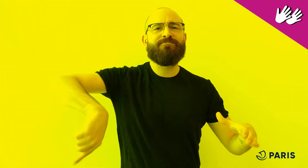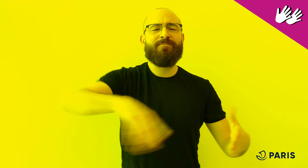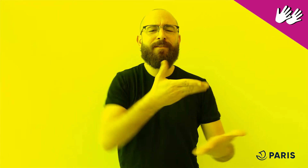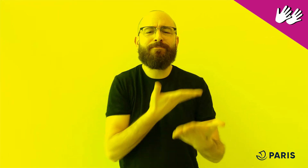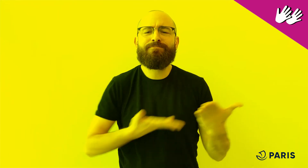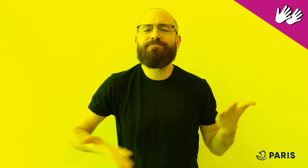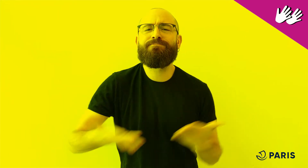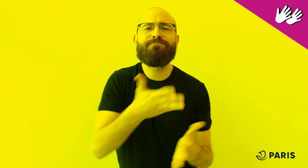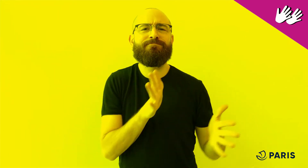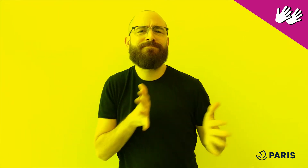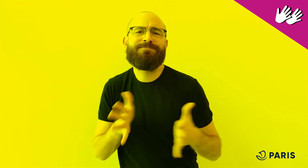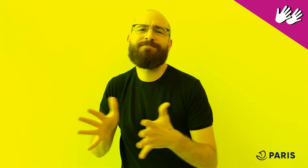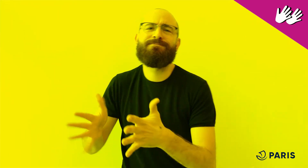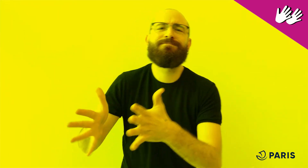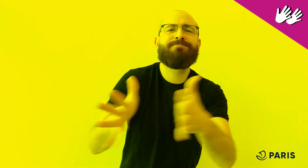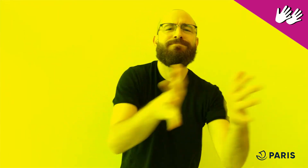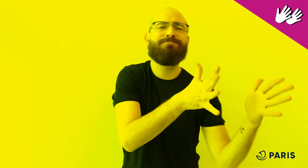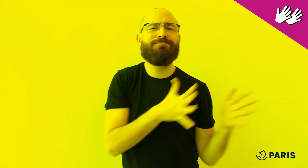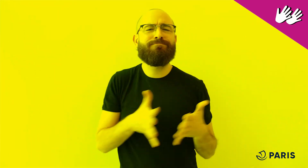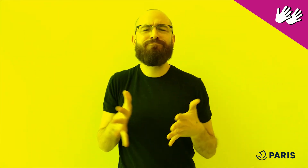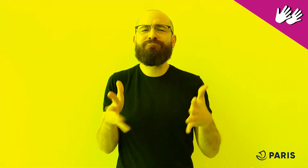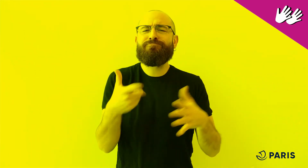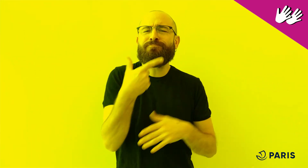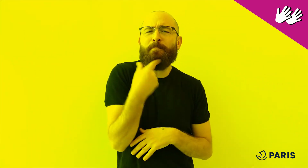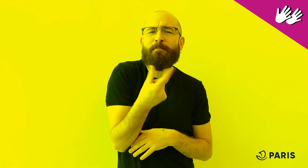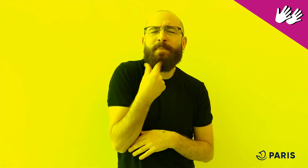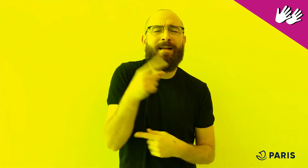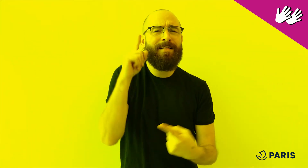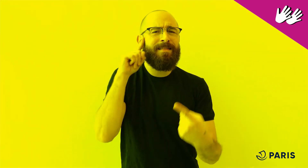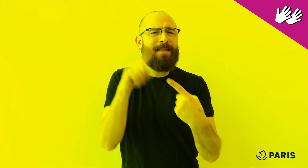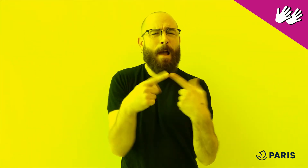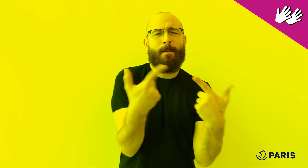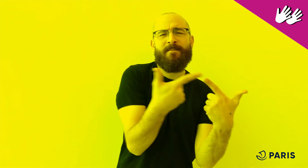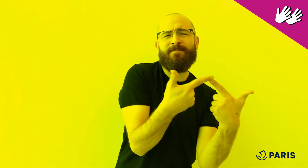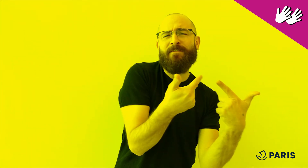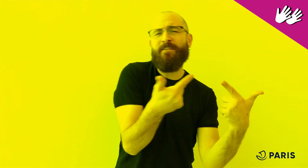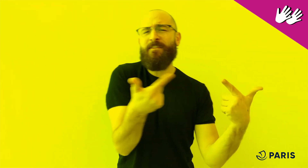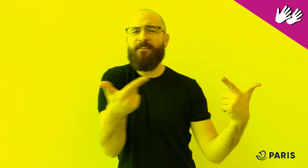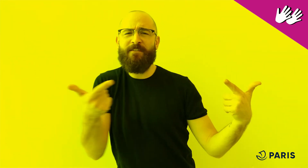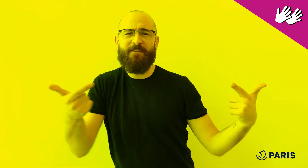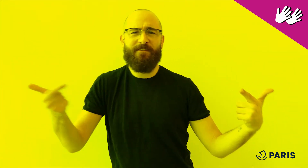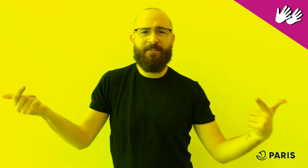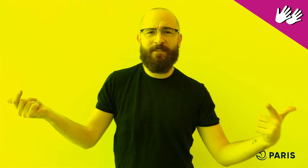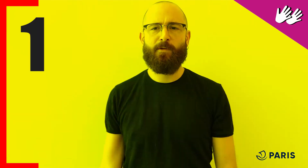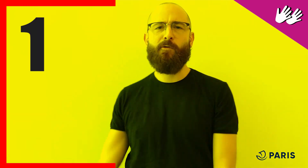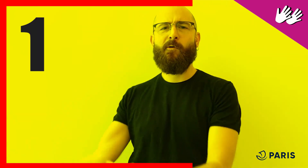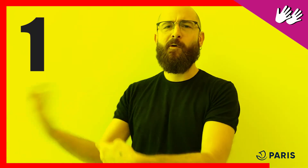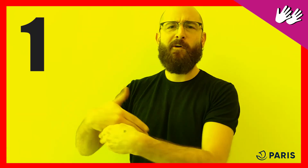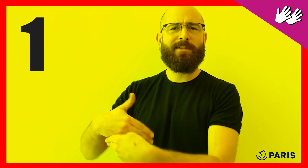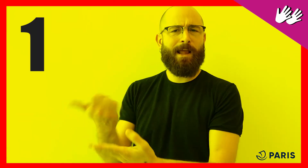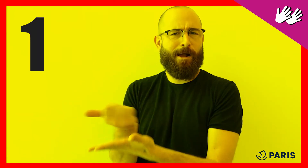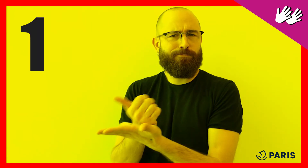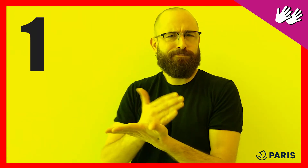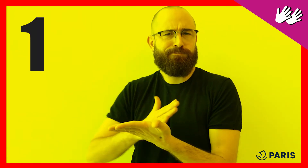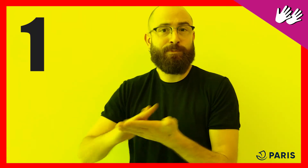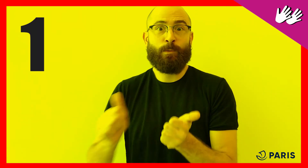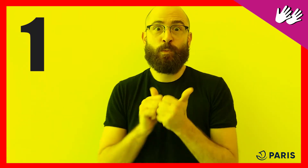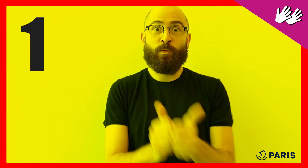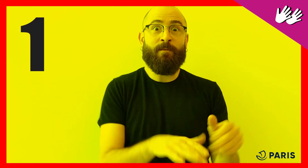La conversation se fait uniquement en LSF, pas d’oral ni d’interprète présent.